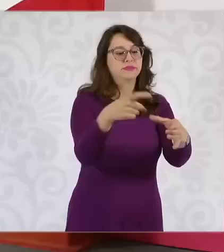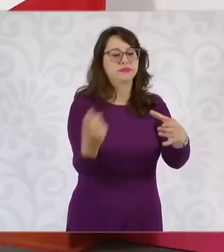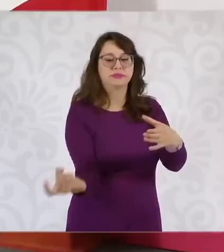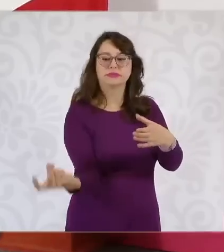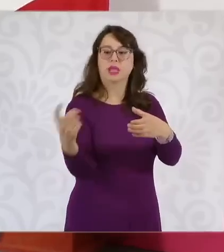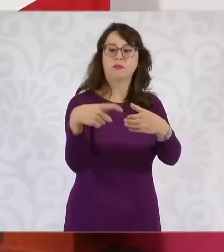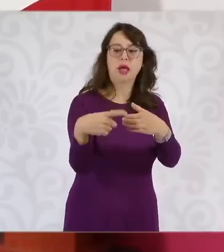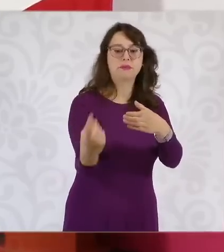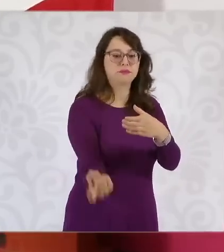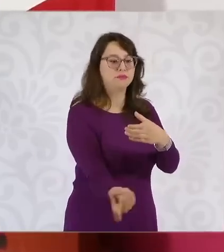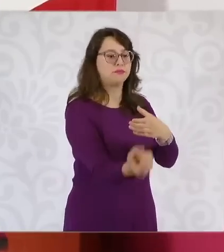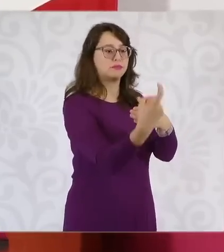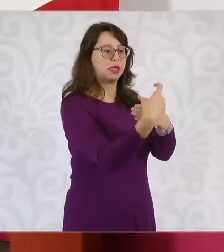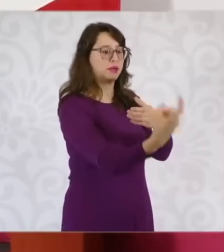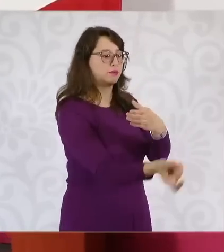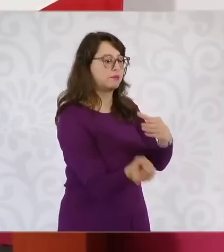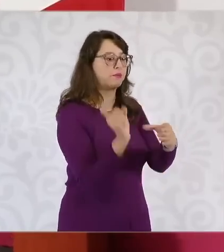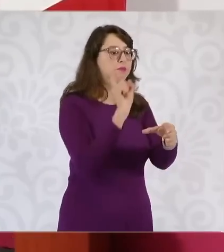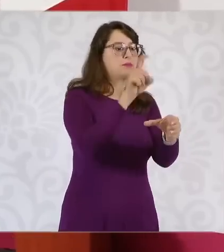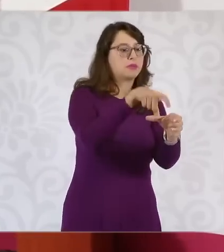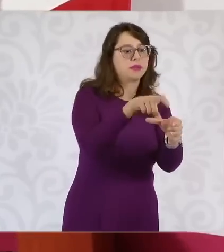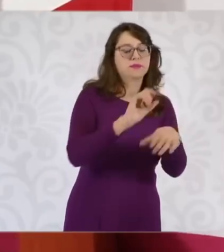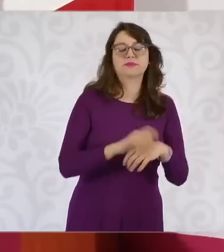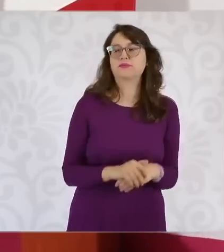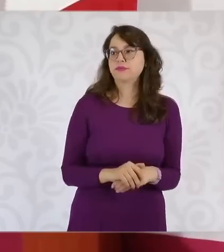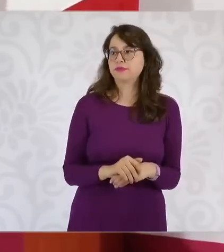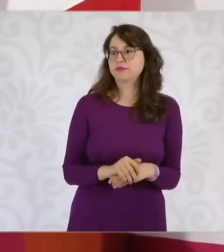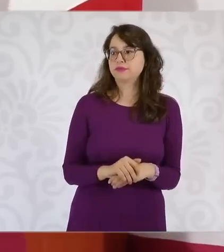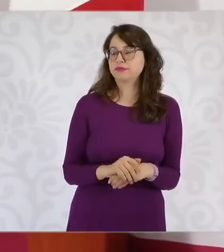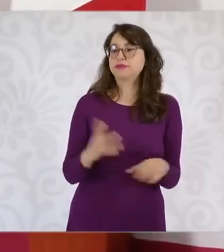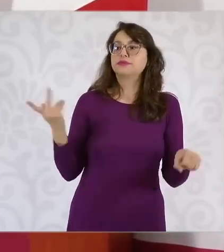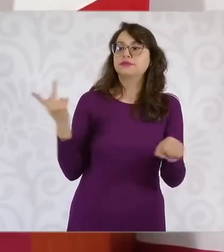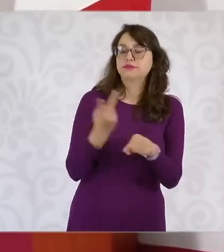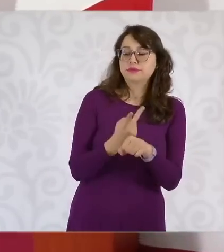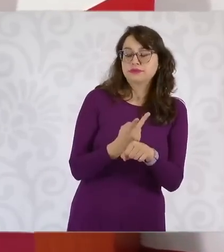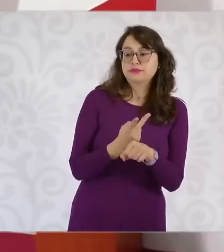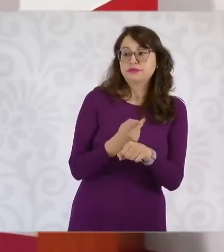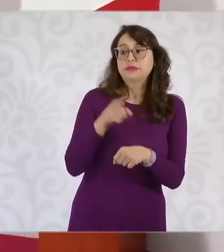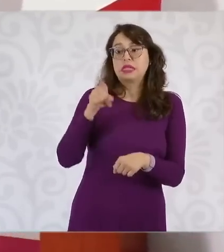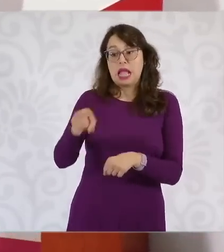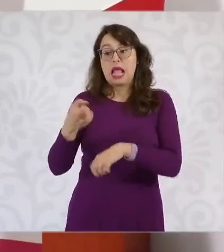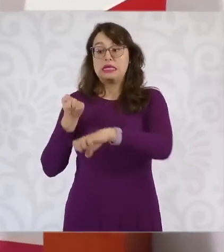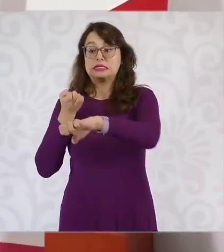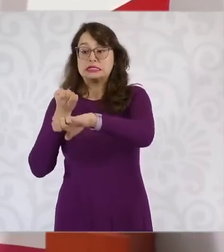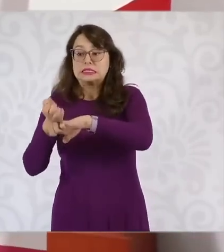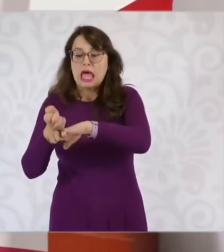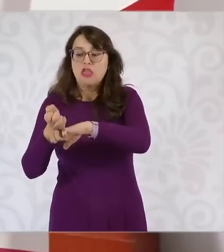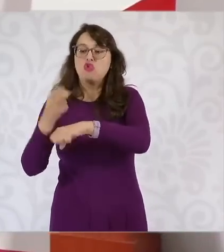al Ims bienestar aumentan sus salarios automáticamente te puedo poner el caso de la